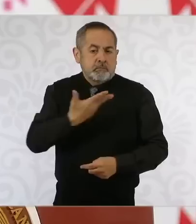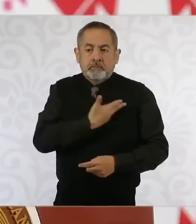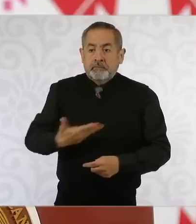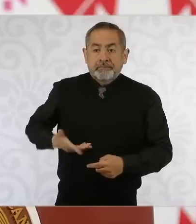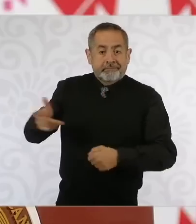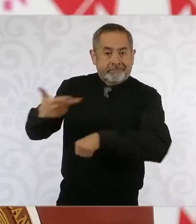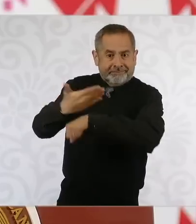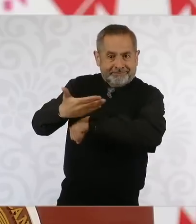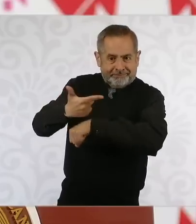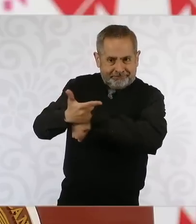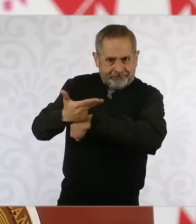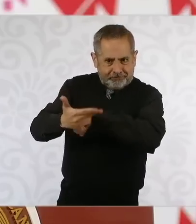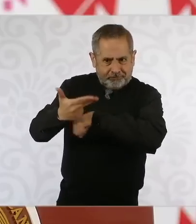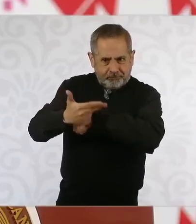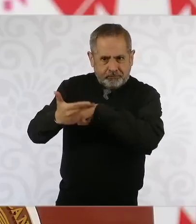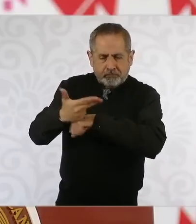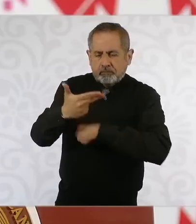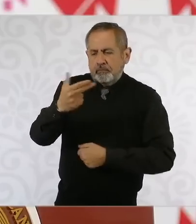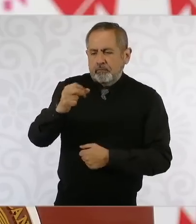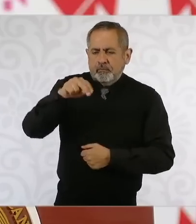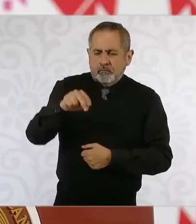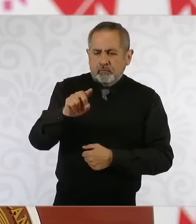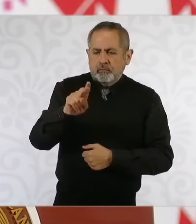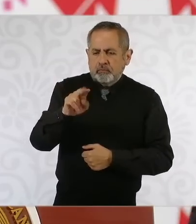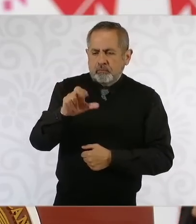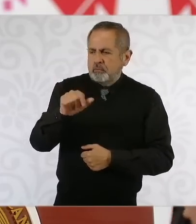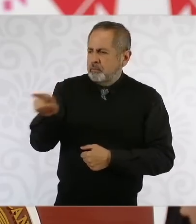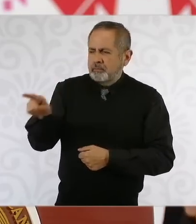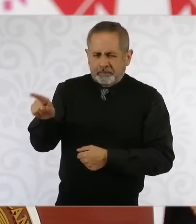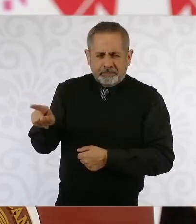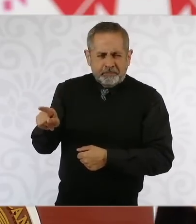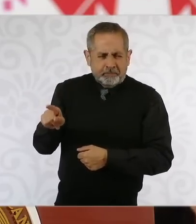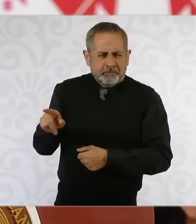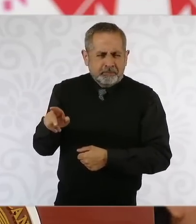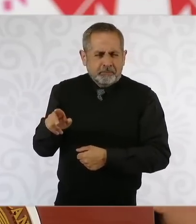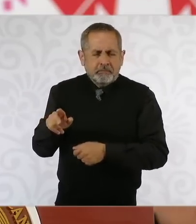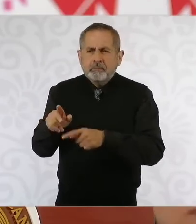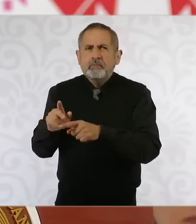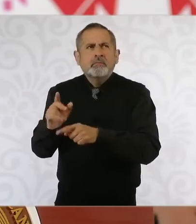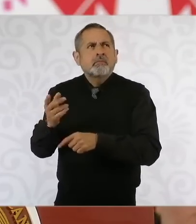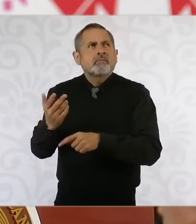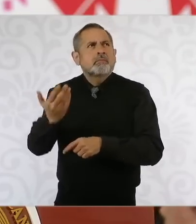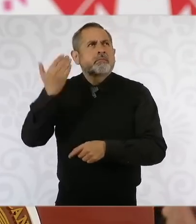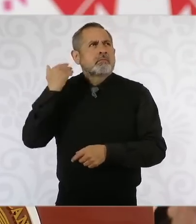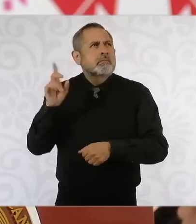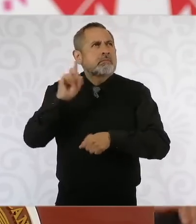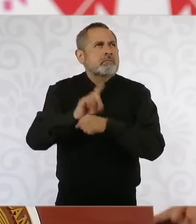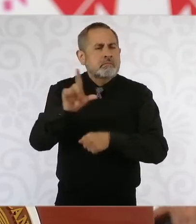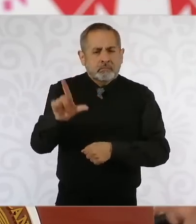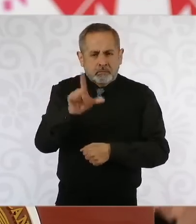hablamos Hace unos días Qué días Hoy ya hemos de haber hablado el lunes yo creo eh con ella